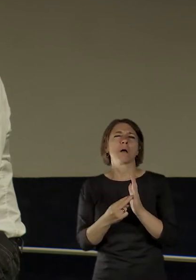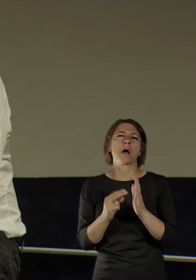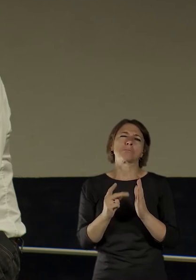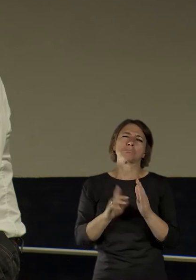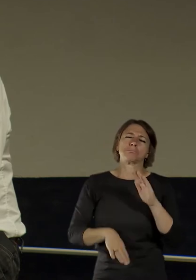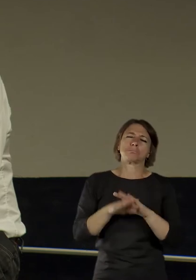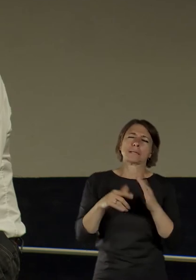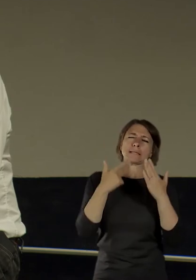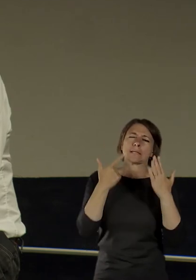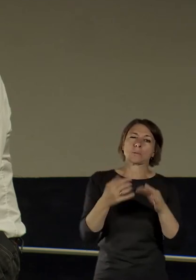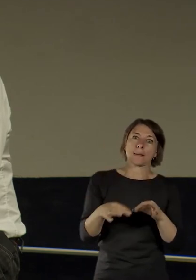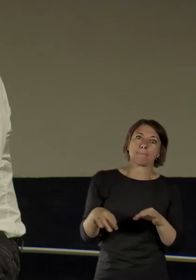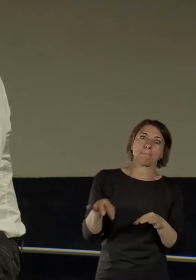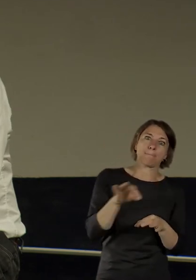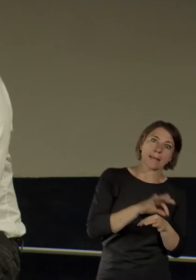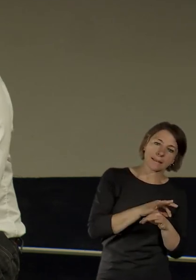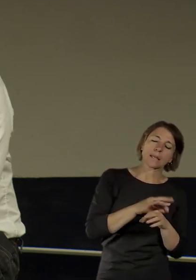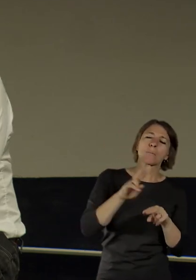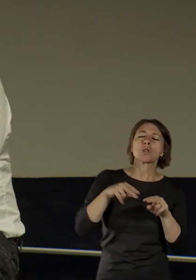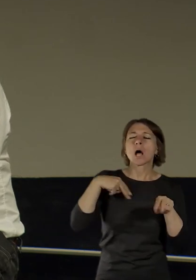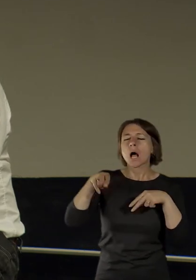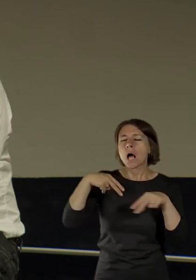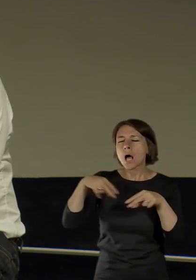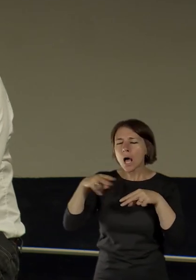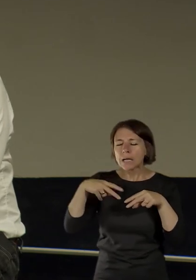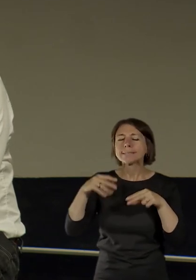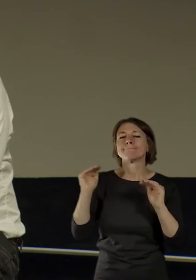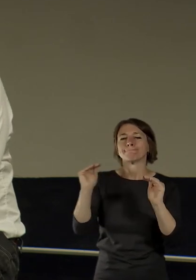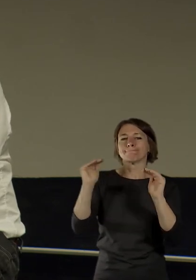A potom po nějaké korekci měli něco jako 64.